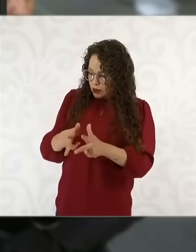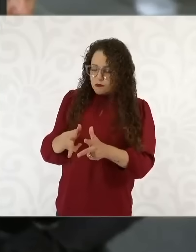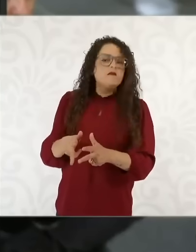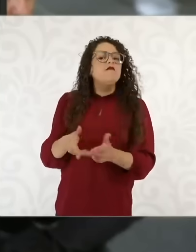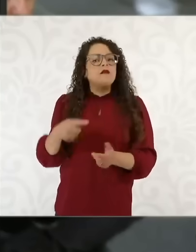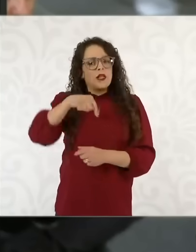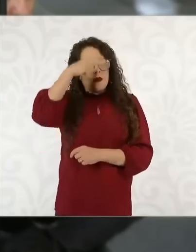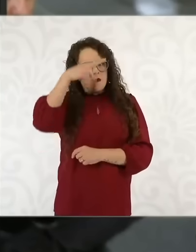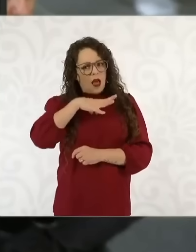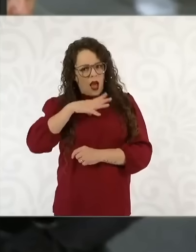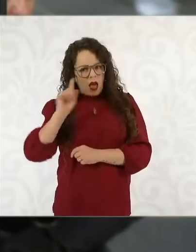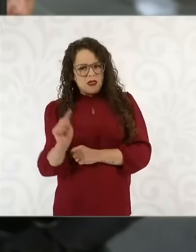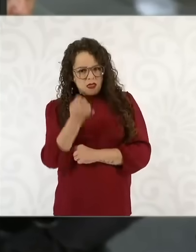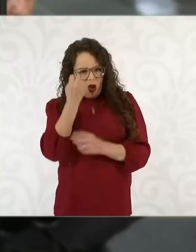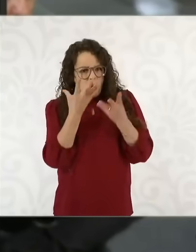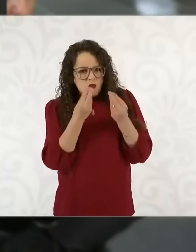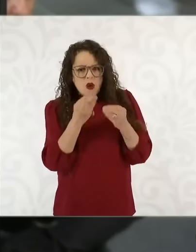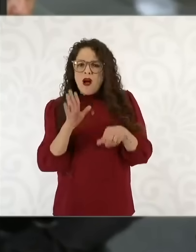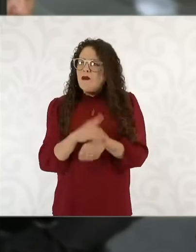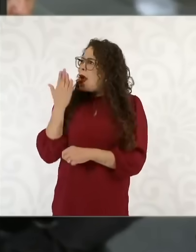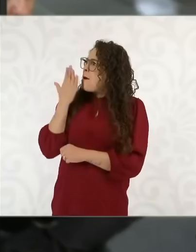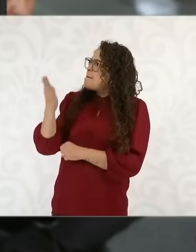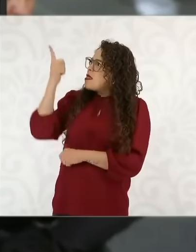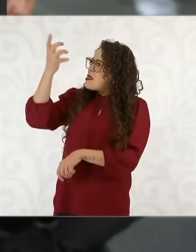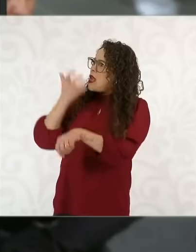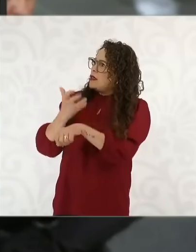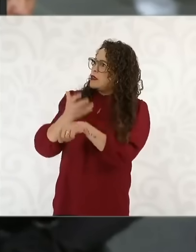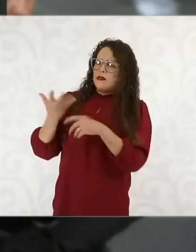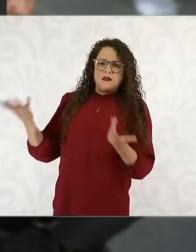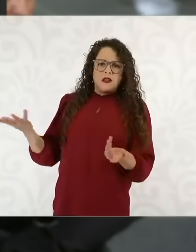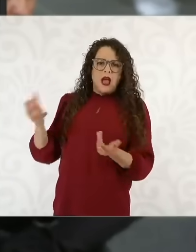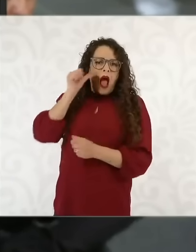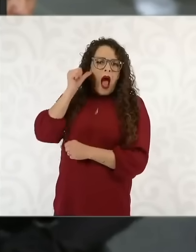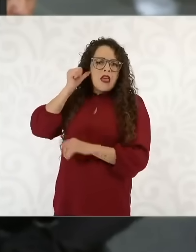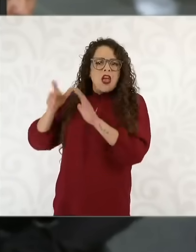Unidos para sobrevolar territorio mexicano? Por ejemplo, el dron que ayer estuvo sobrevolando